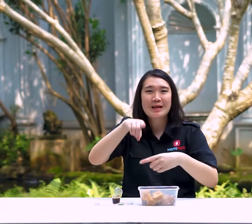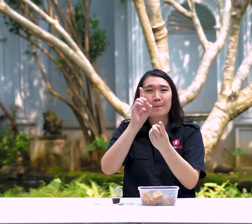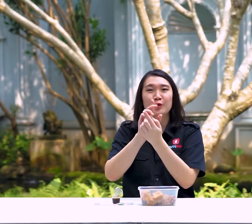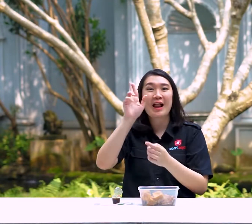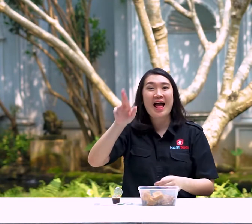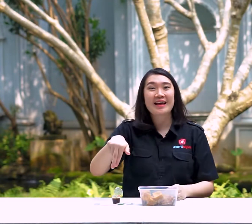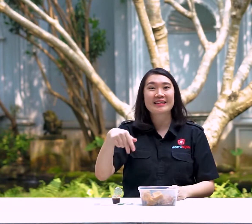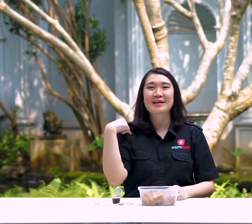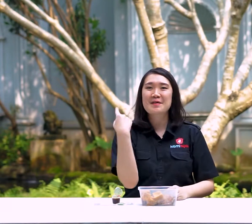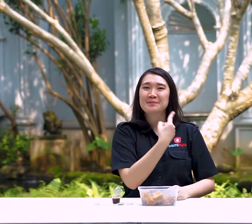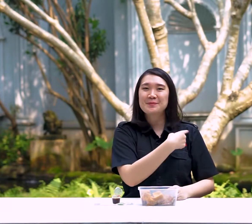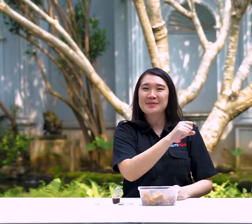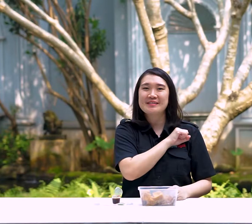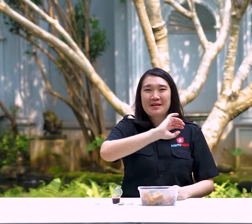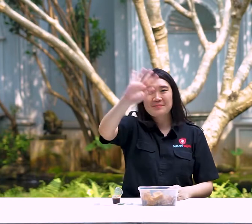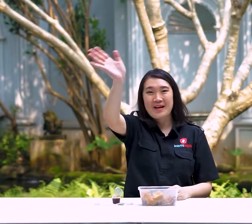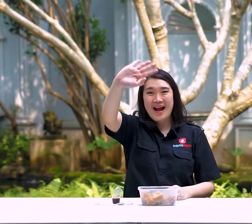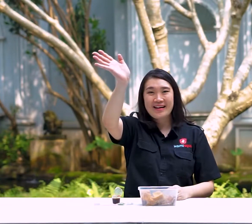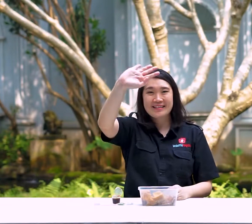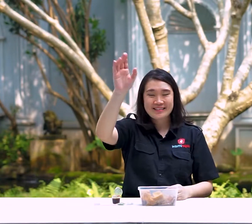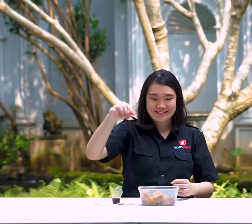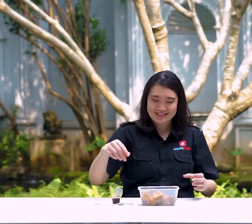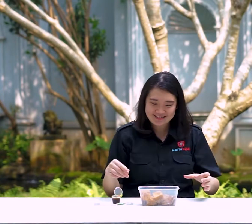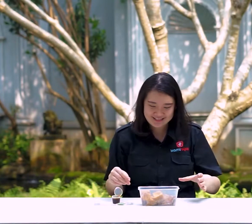Sampai jumpa lagi di KamiBijak. Bye!